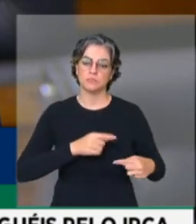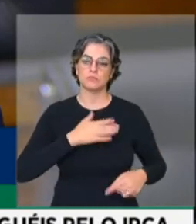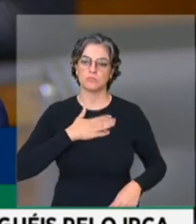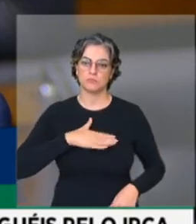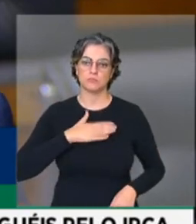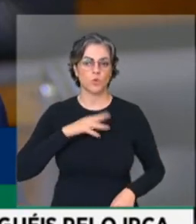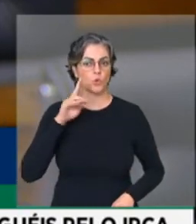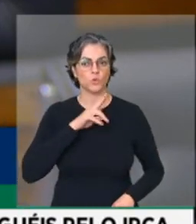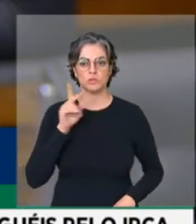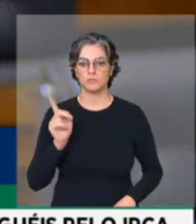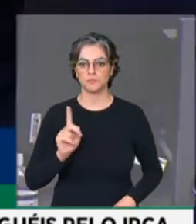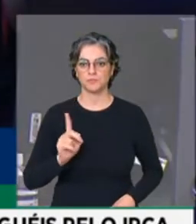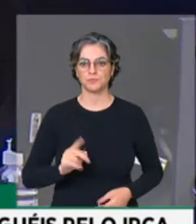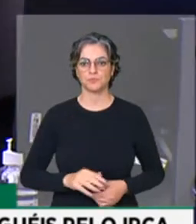CORRETO SERIA... NÃO SERIA O